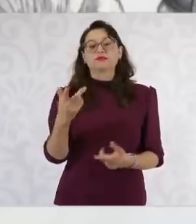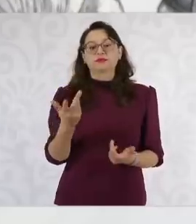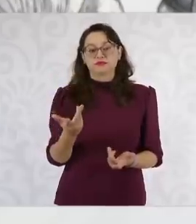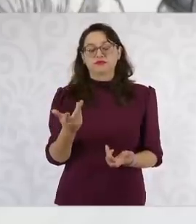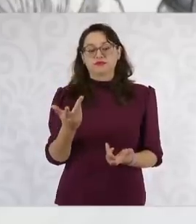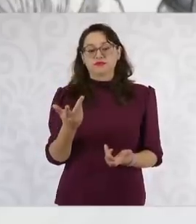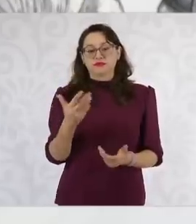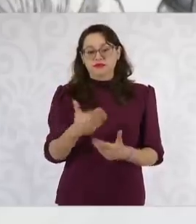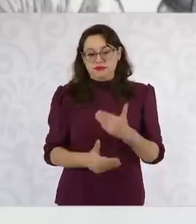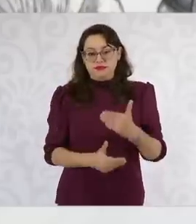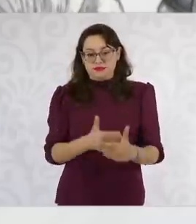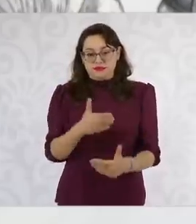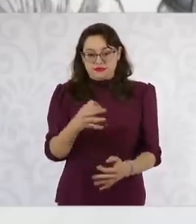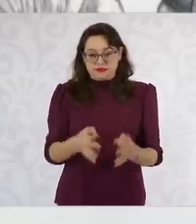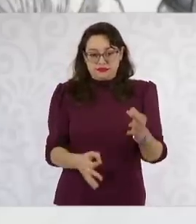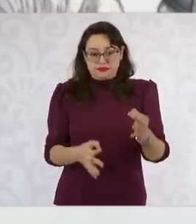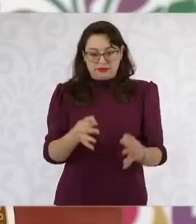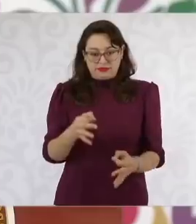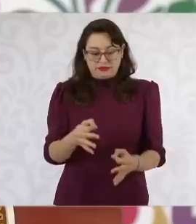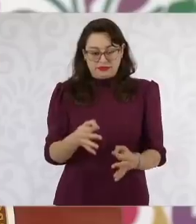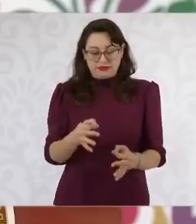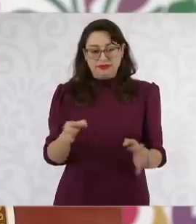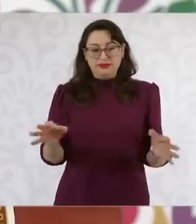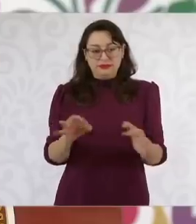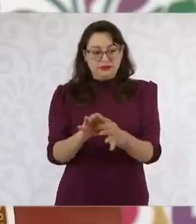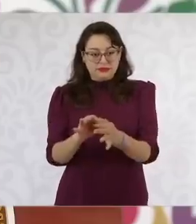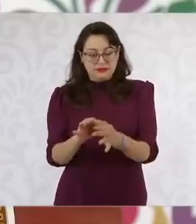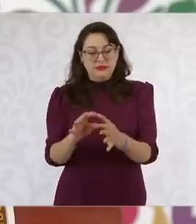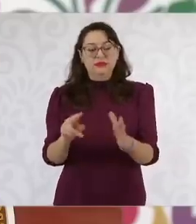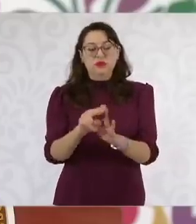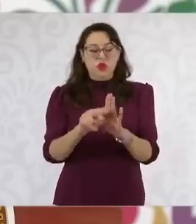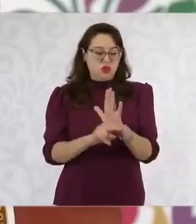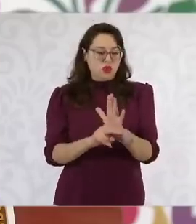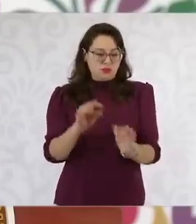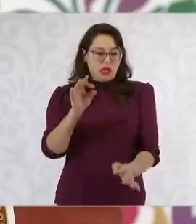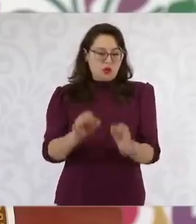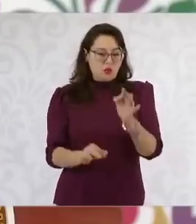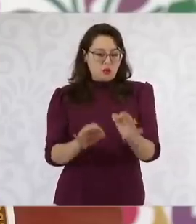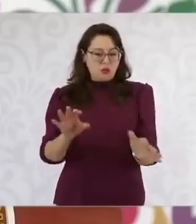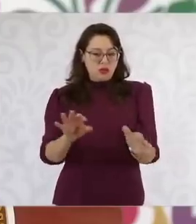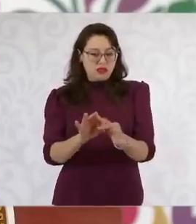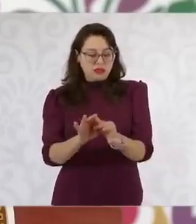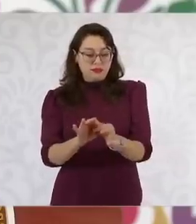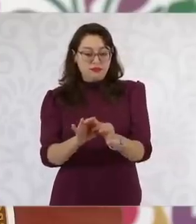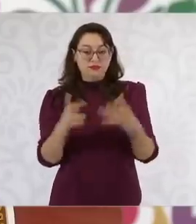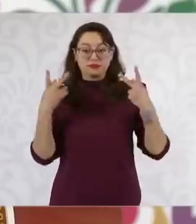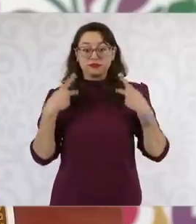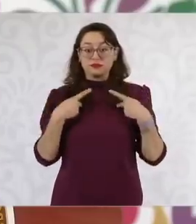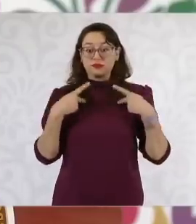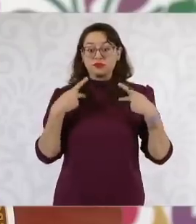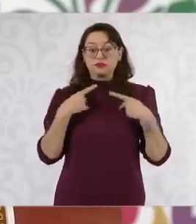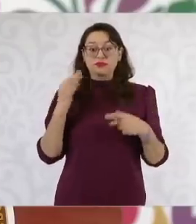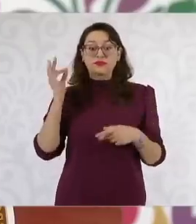procedimientos jurídicos o normas jurídicas tal manera que la gente pueda denunciar a un número de